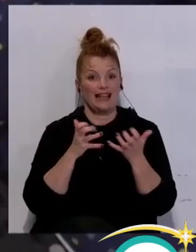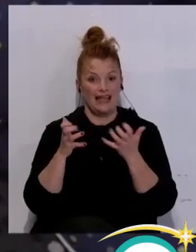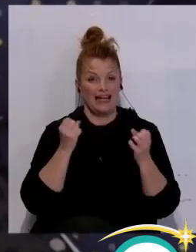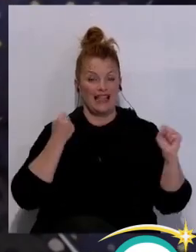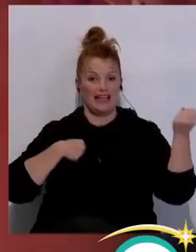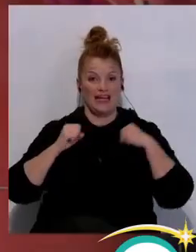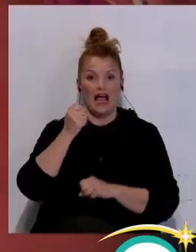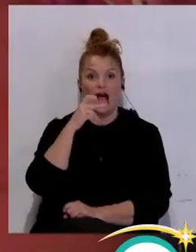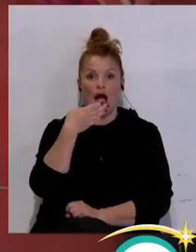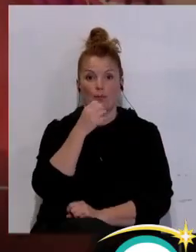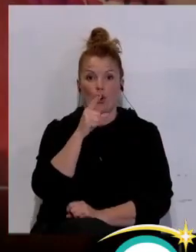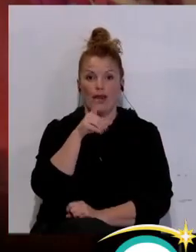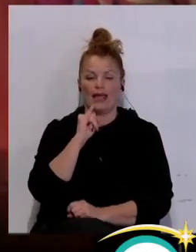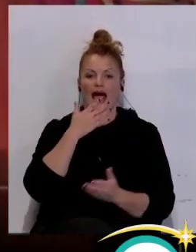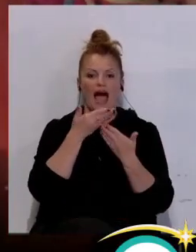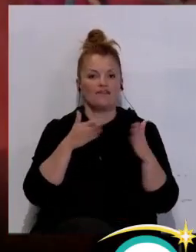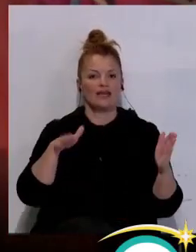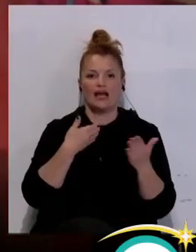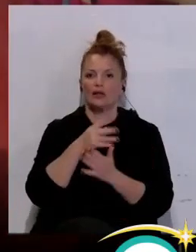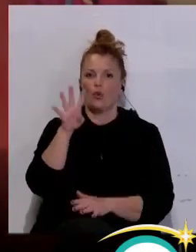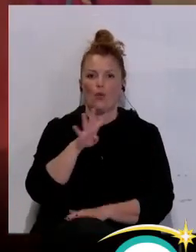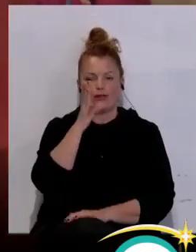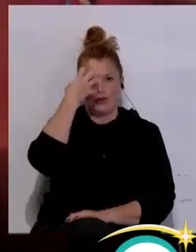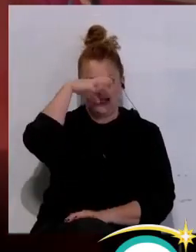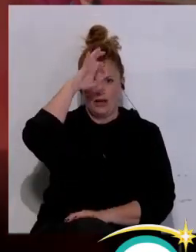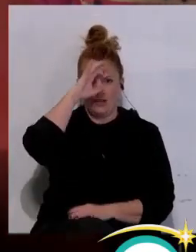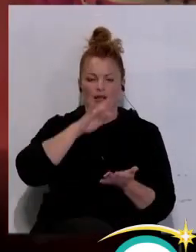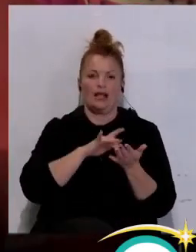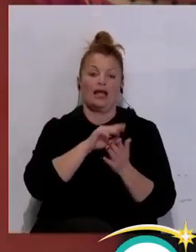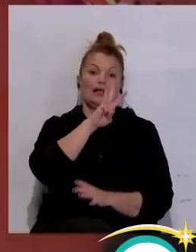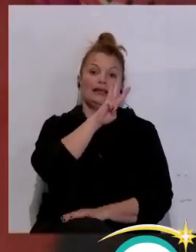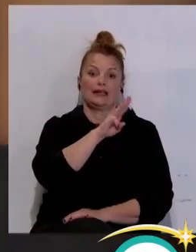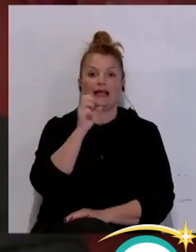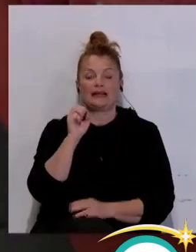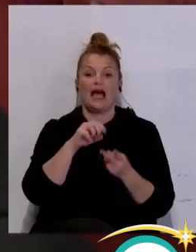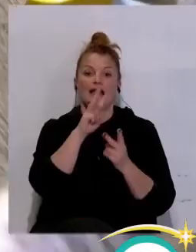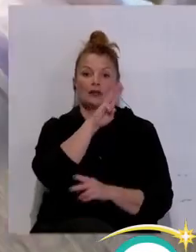permanecerá abierta hasta el próximo 4 de enero a excepción de los días 30 y 31 de diciembre y 1 de